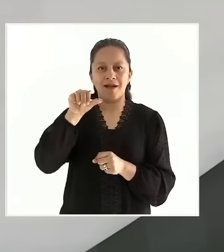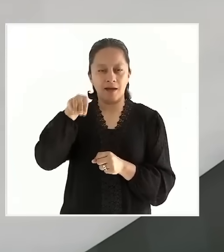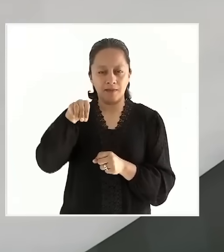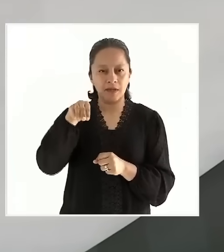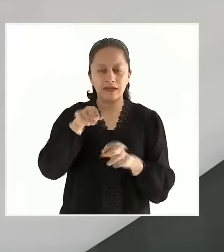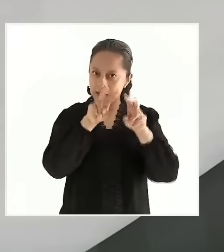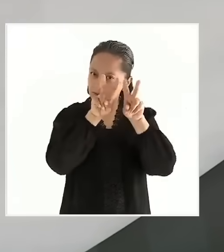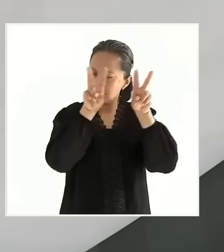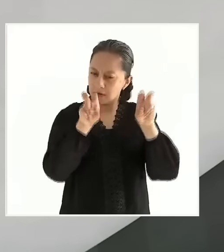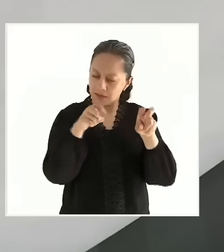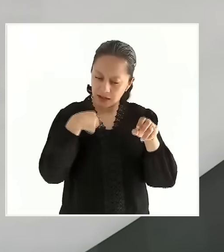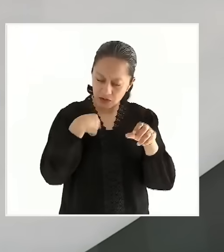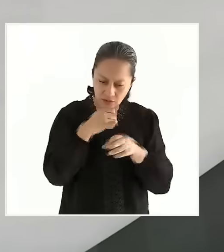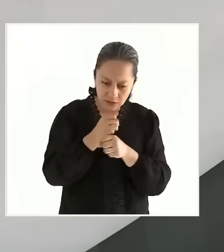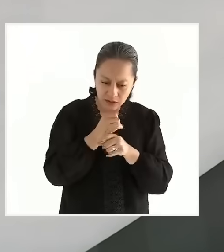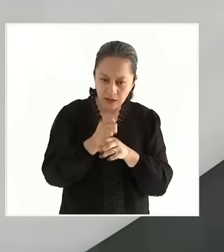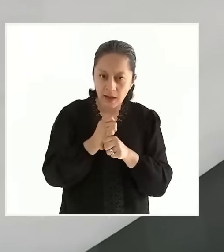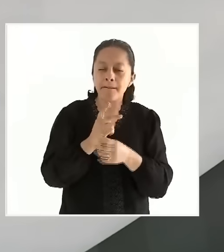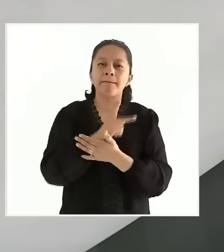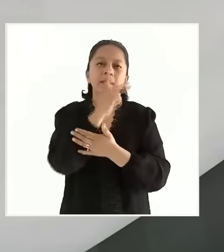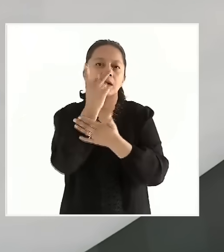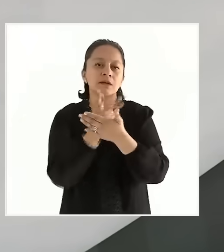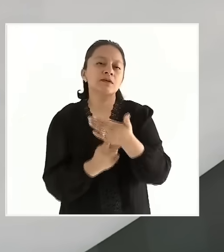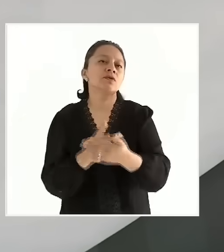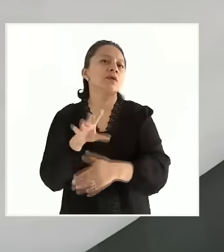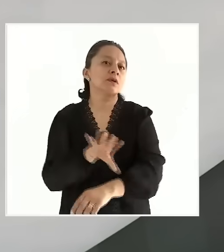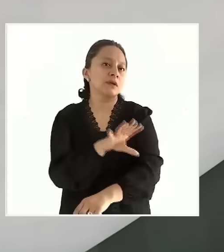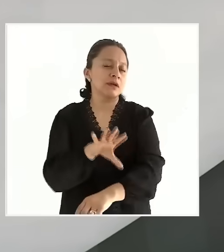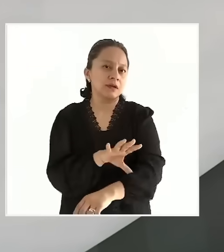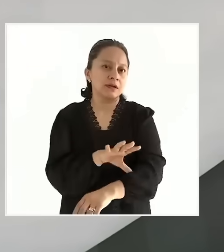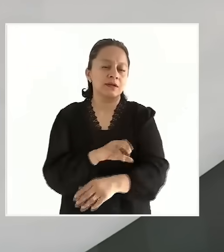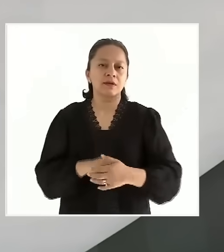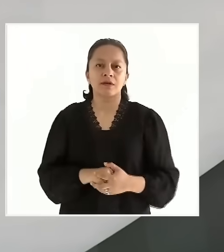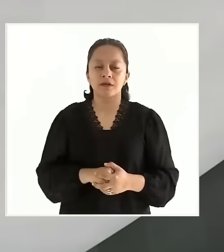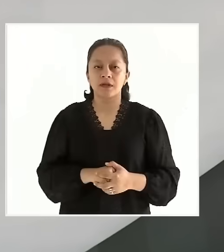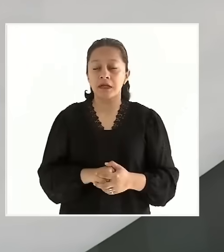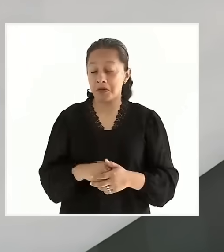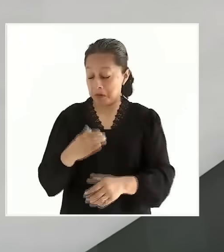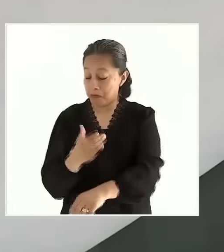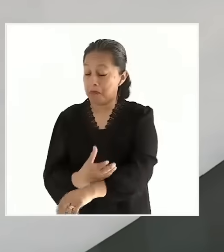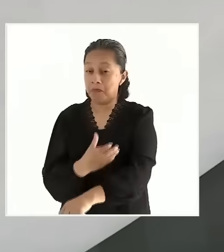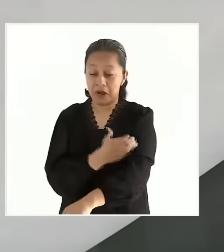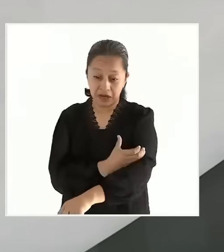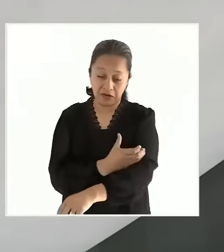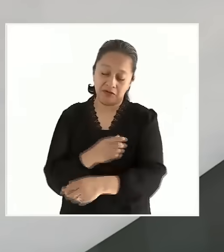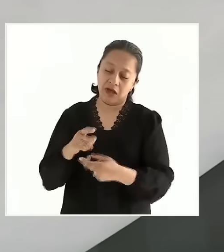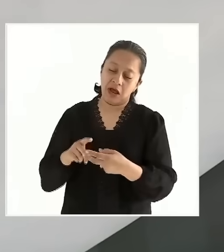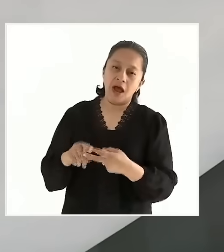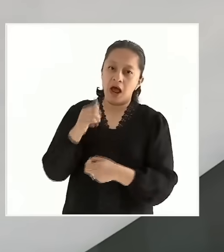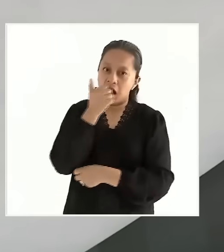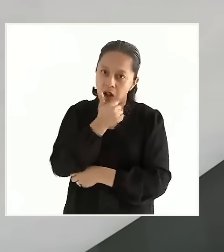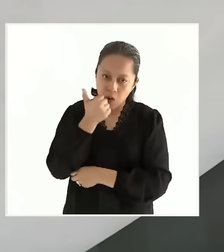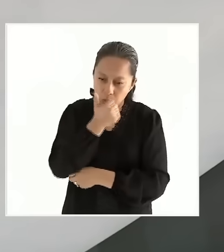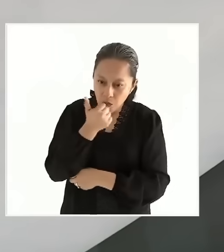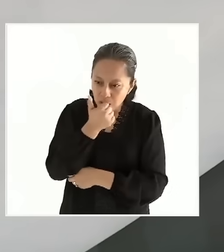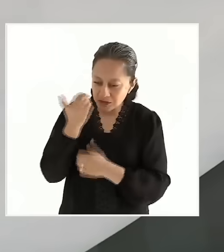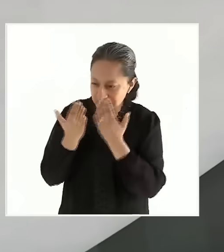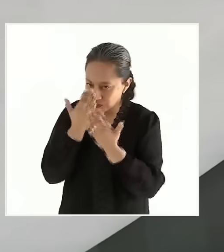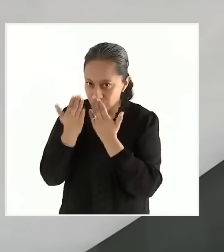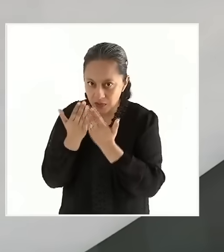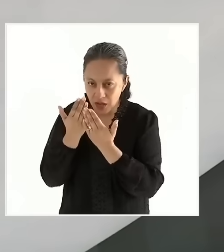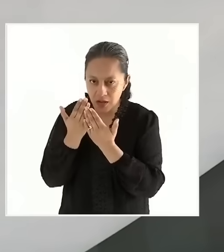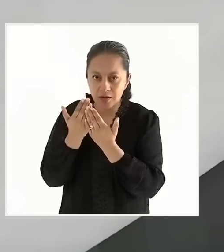era justamente planeación energética y tuve muchos compañeros, desde estudiantes hasta pues ya en el